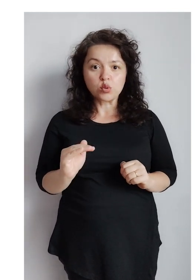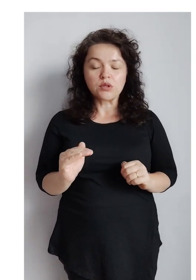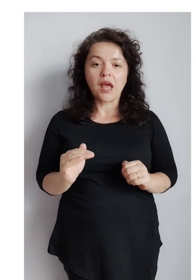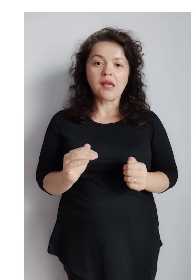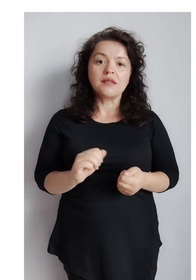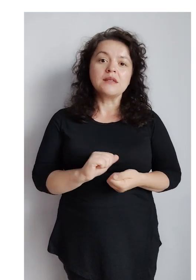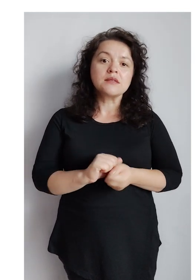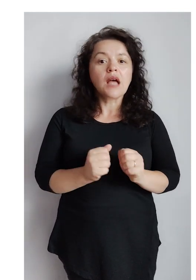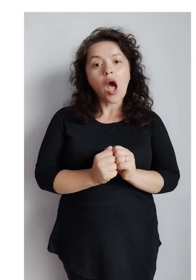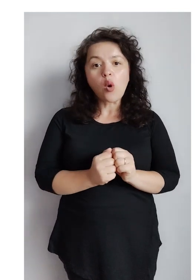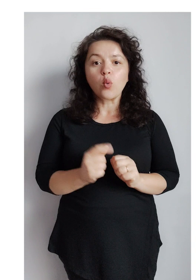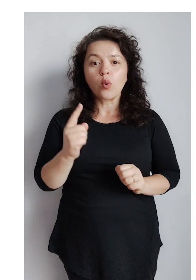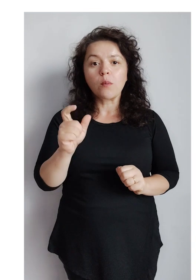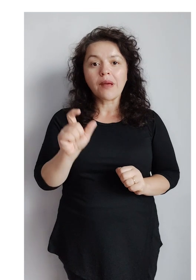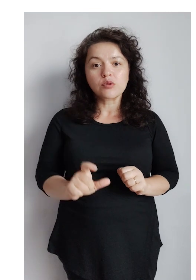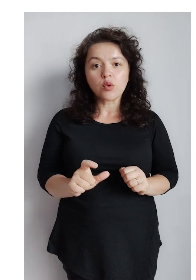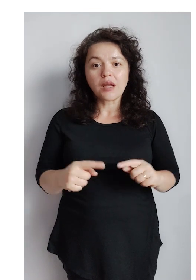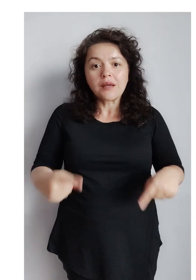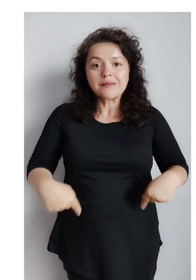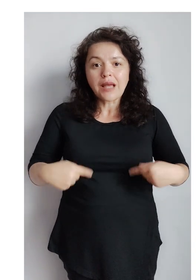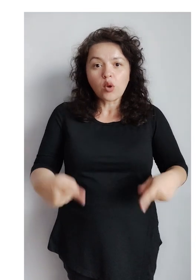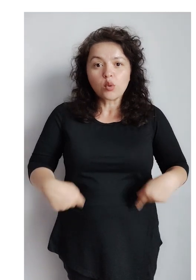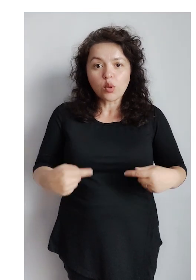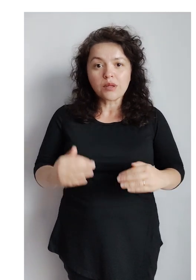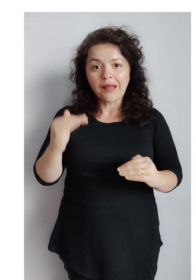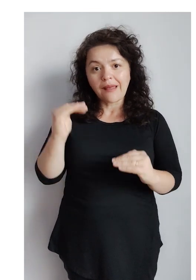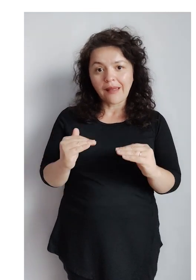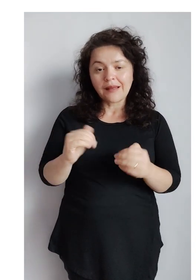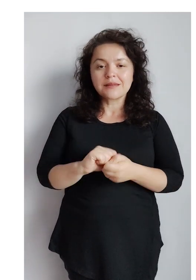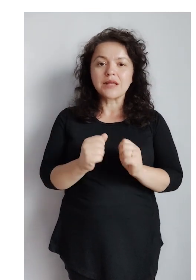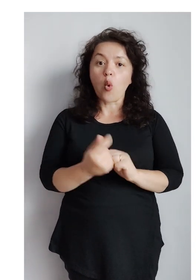De exemplu un utilizator de scaun cu rotile sau un copil